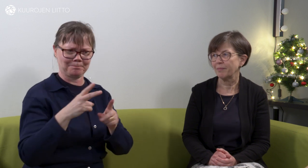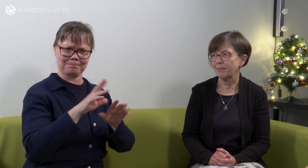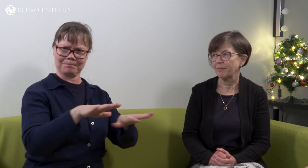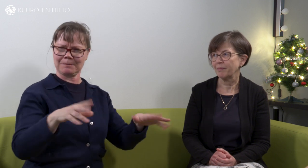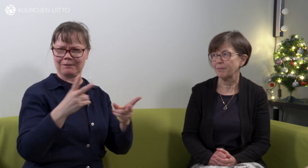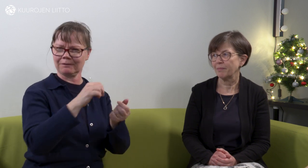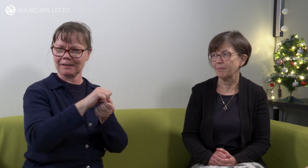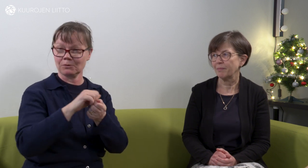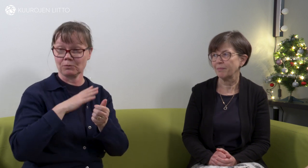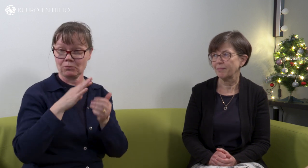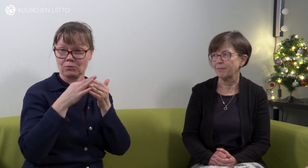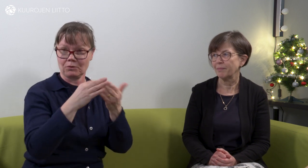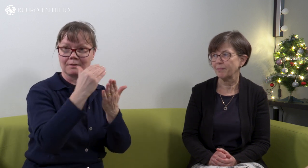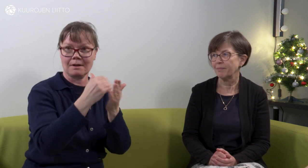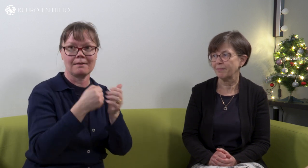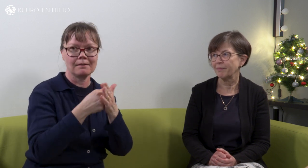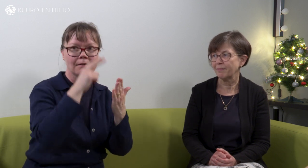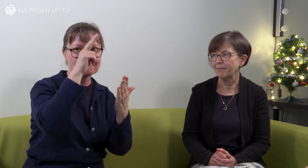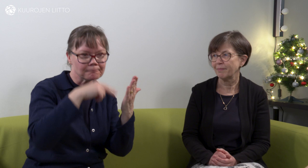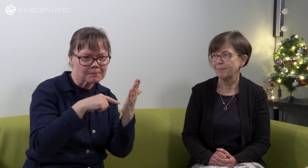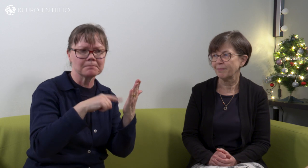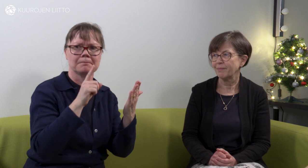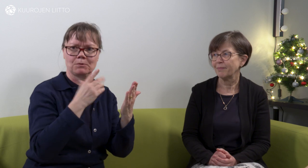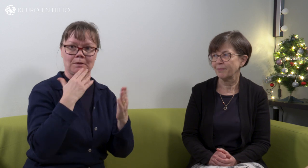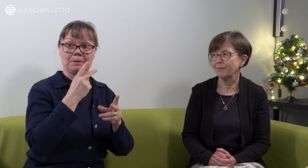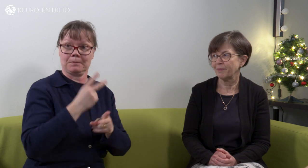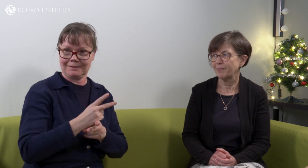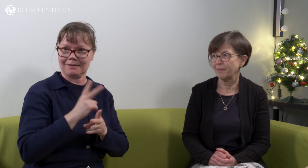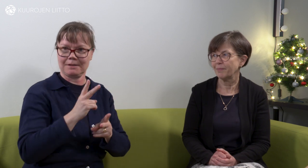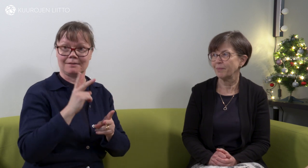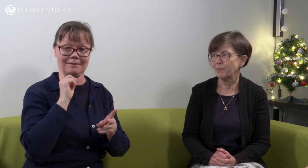72 tuntia -ohjeistuksesta näette, mitä tavaroita kannattaa varata, -